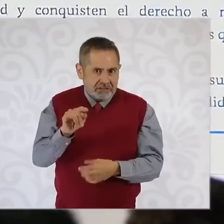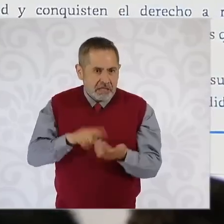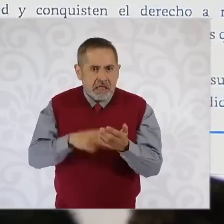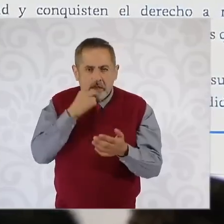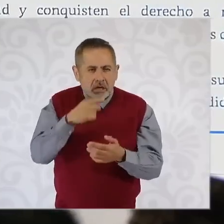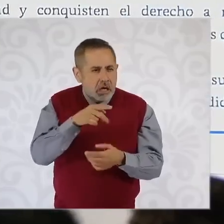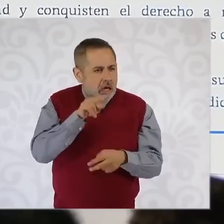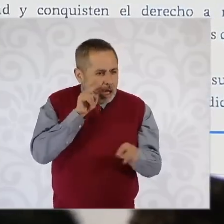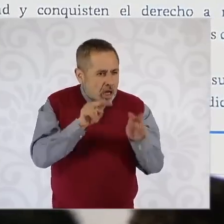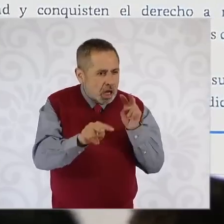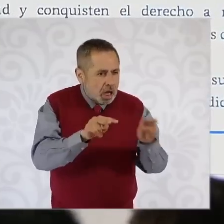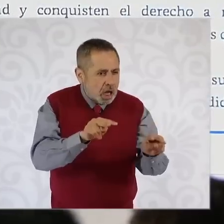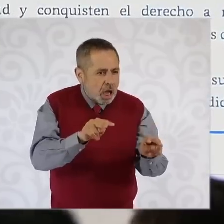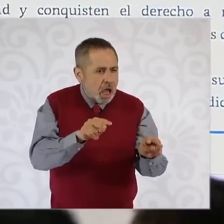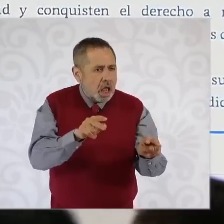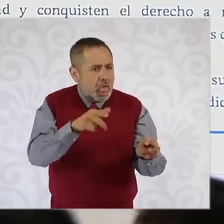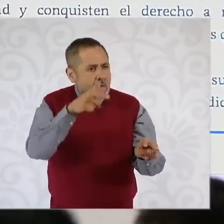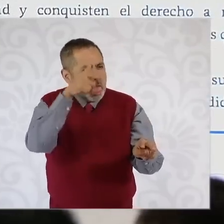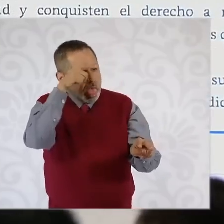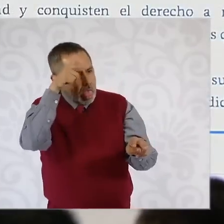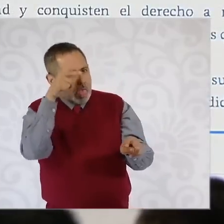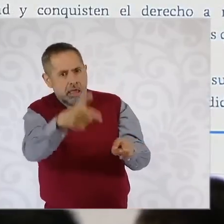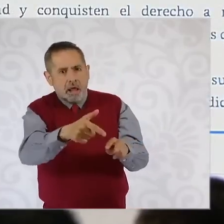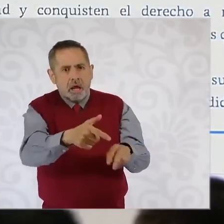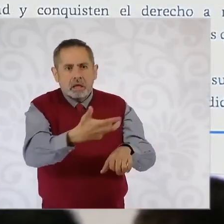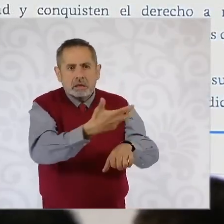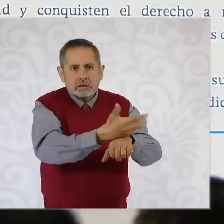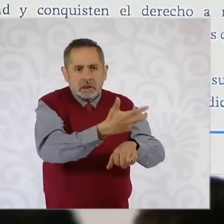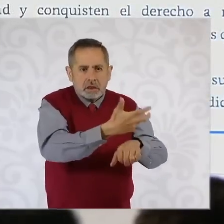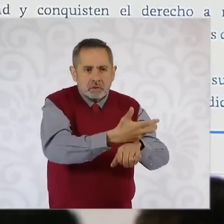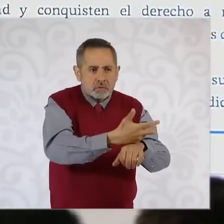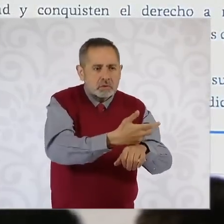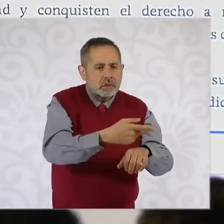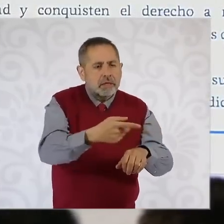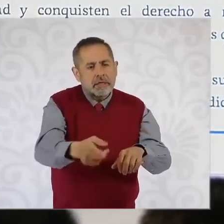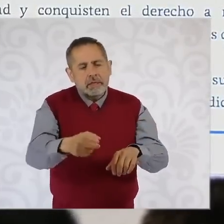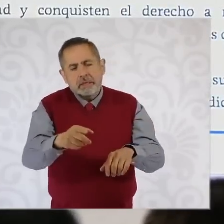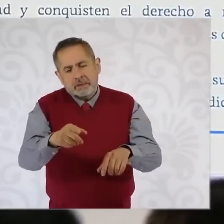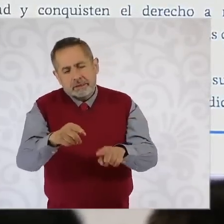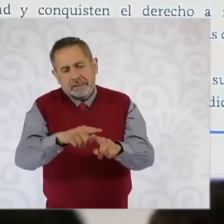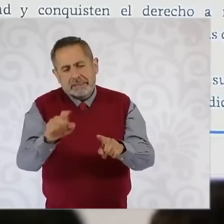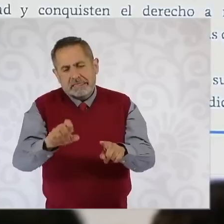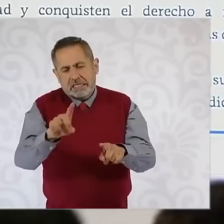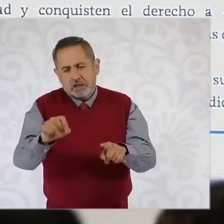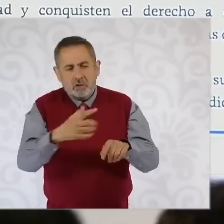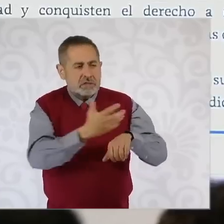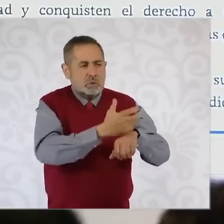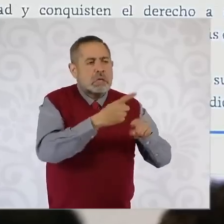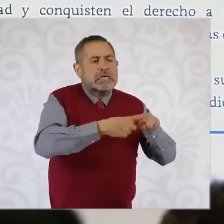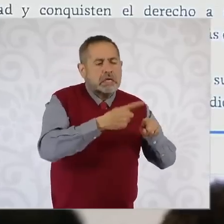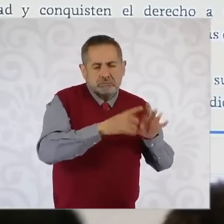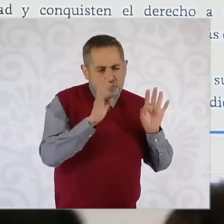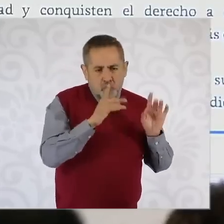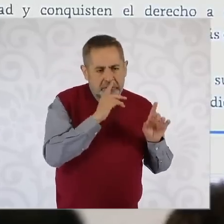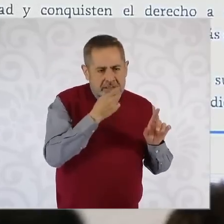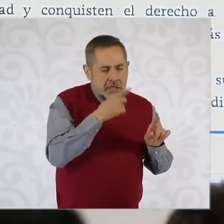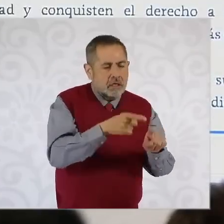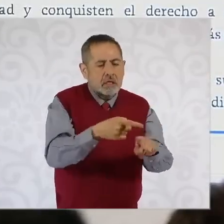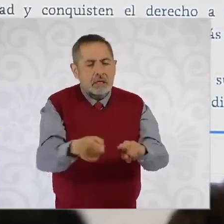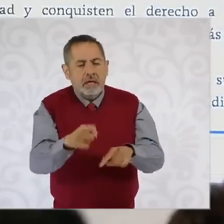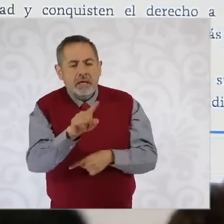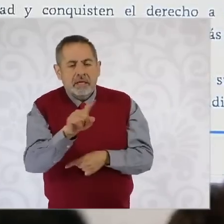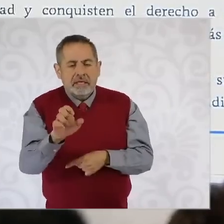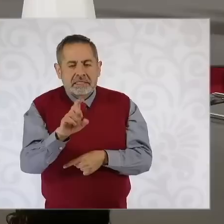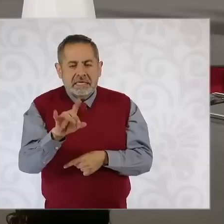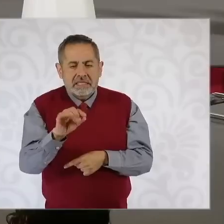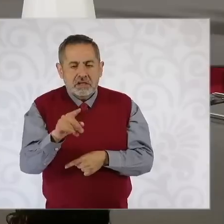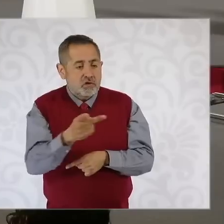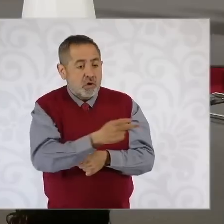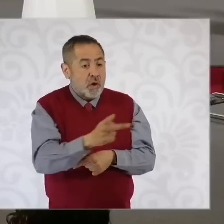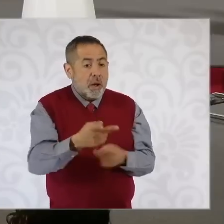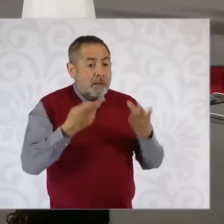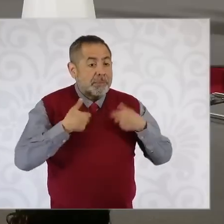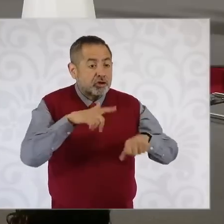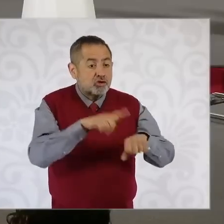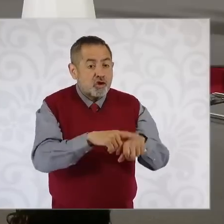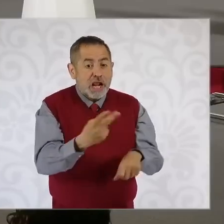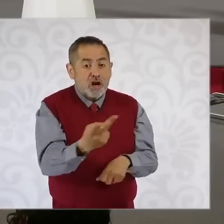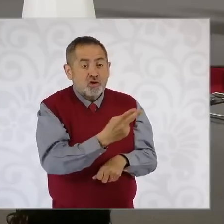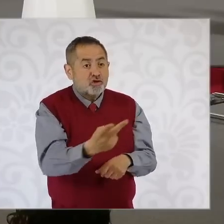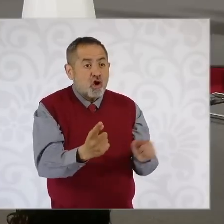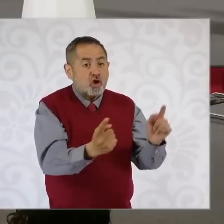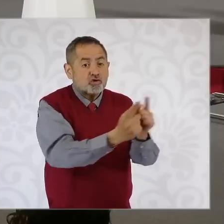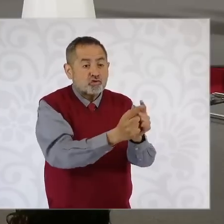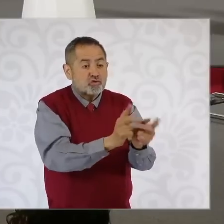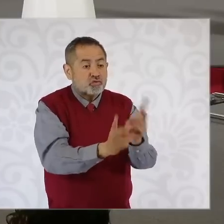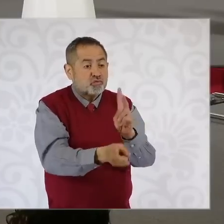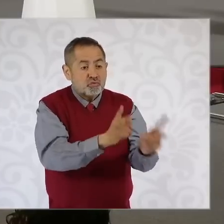Estados Unidos no dice quién y Cedillo de manera personal para que a cambio